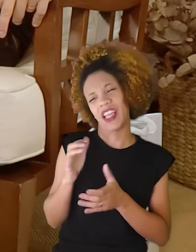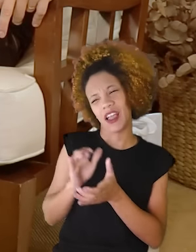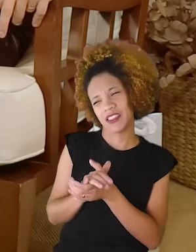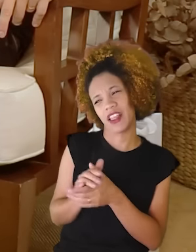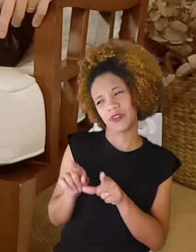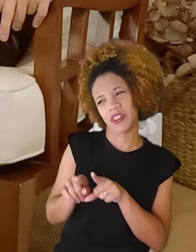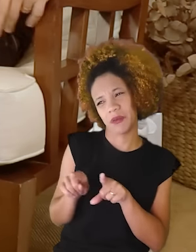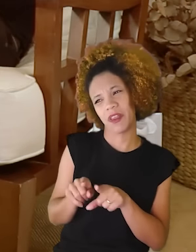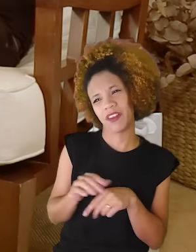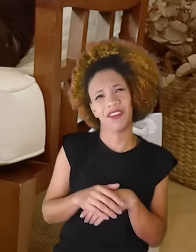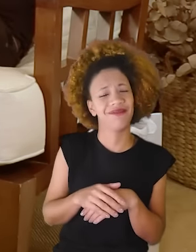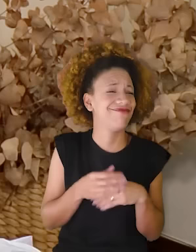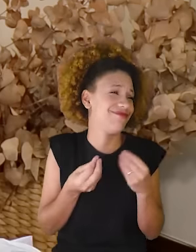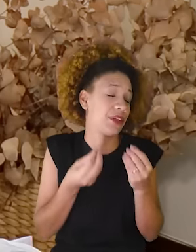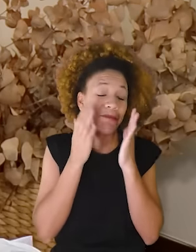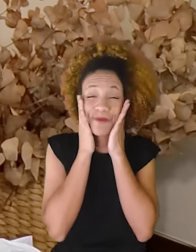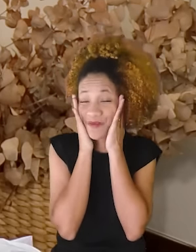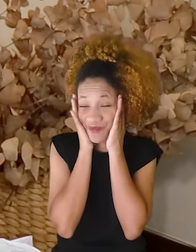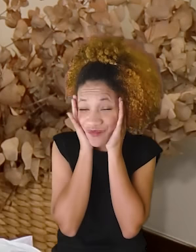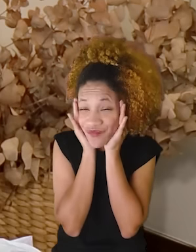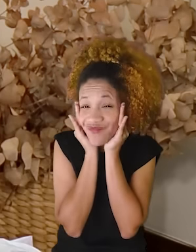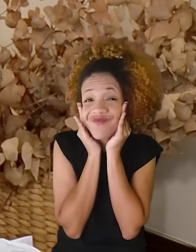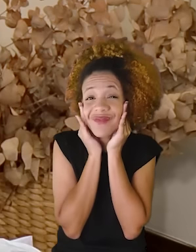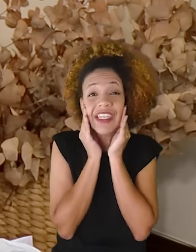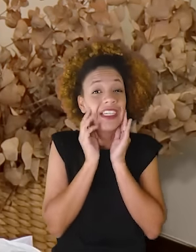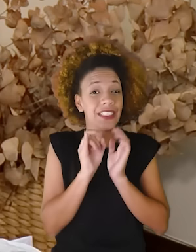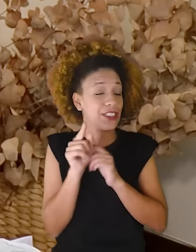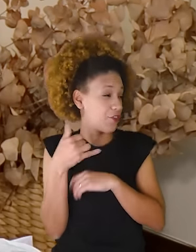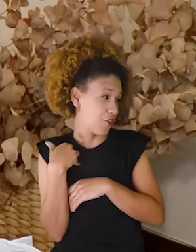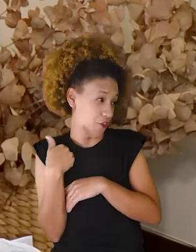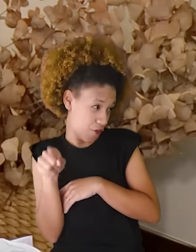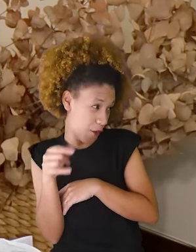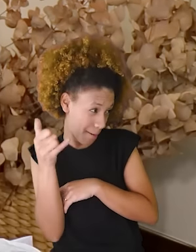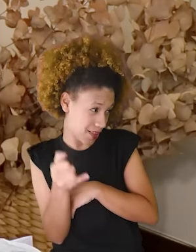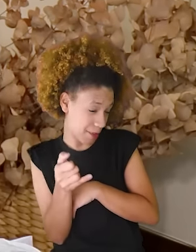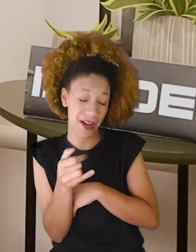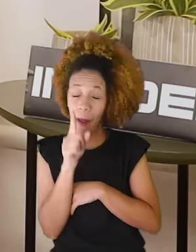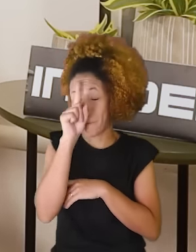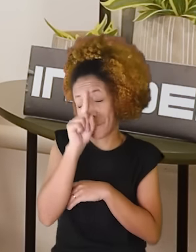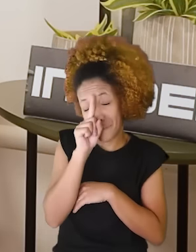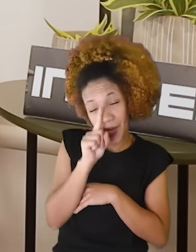casadão também né realmente cara é é um cara se for pessar merda é um perigo é É verdade casadão